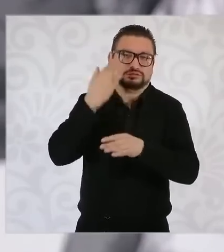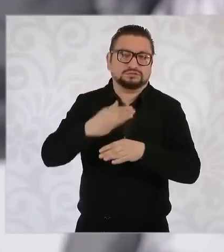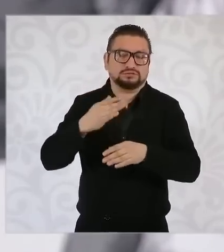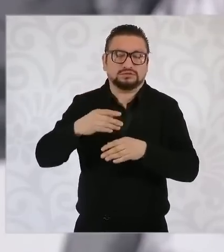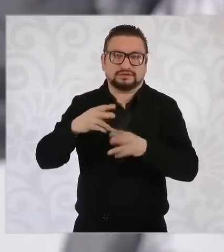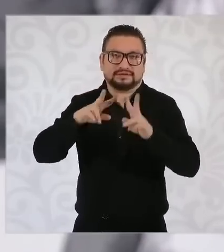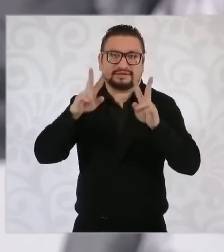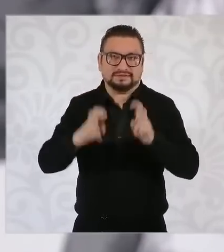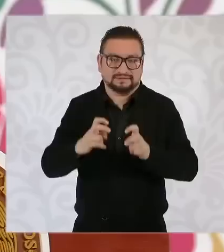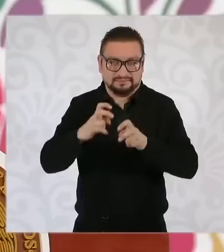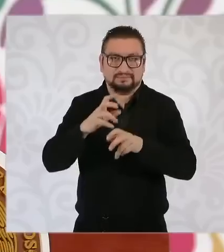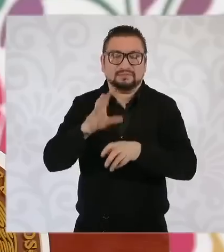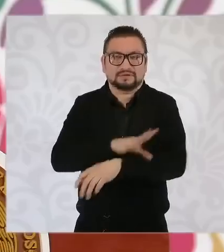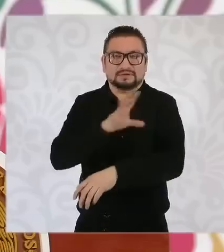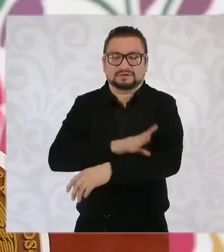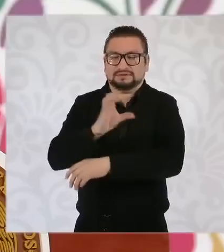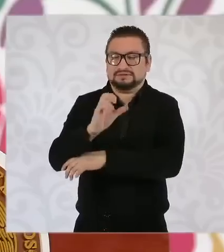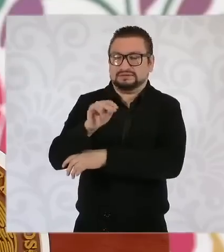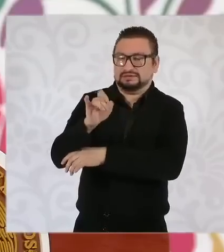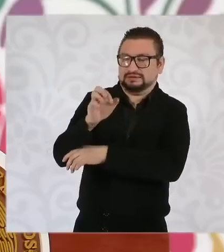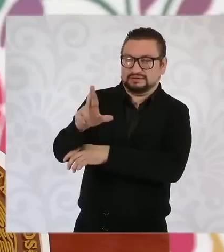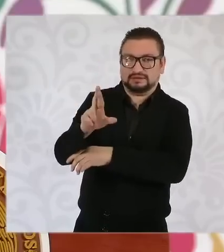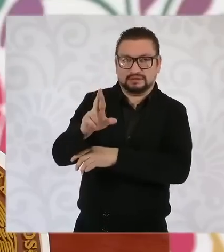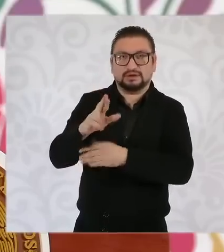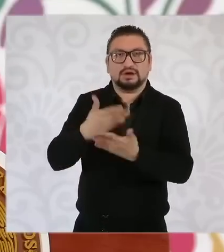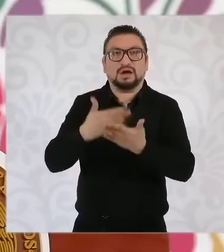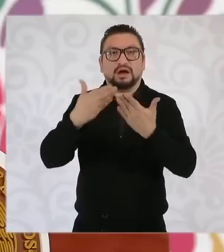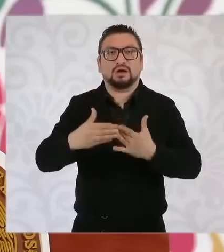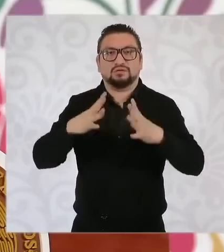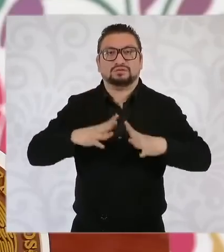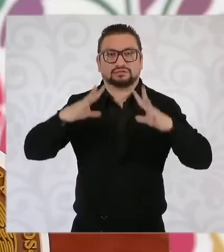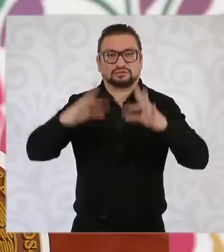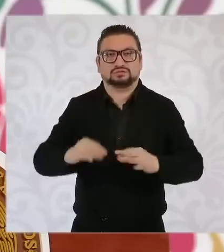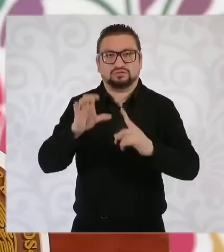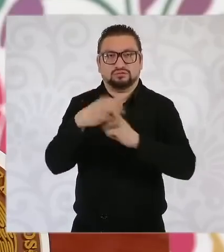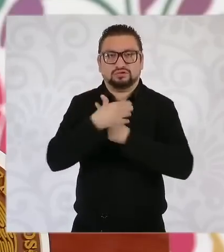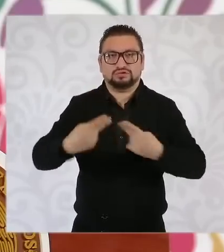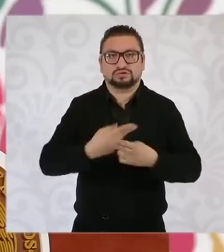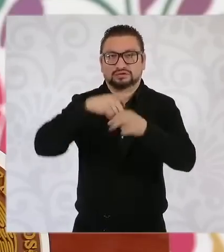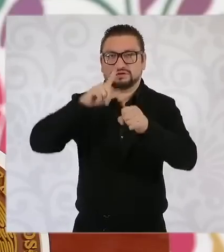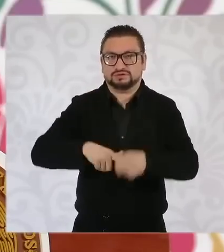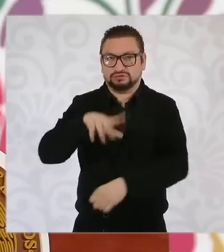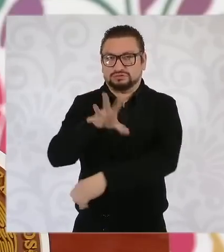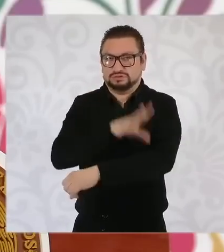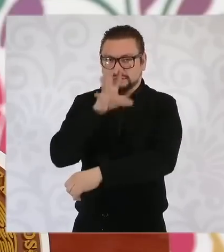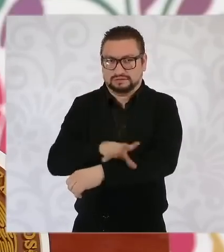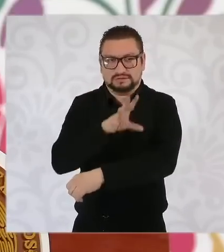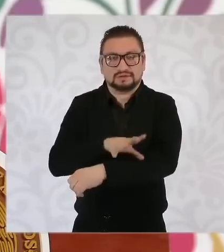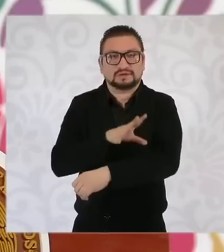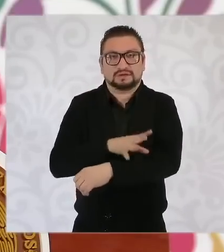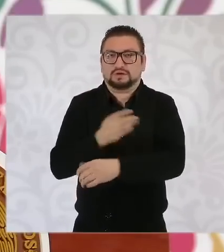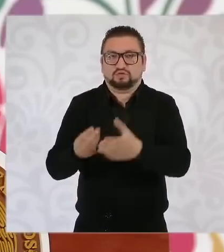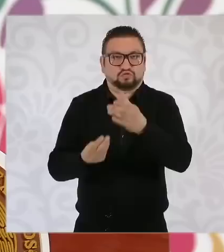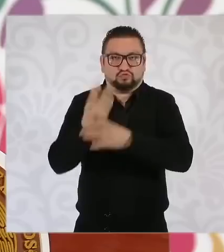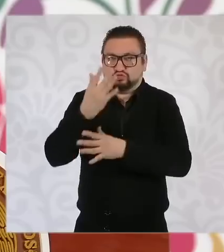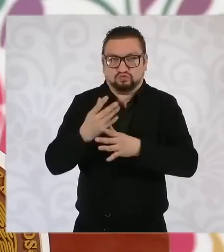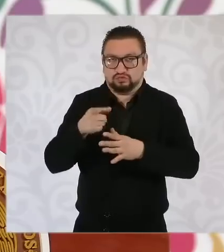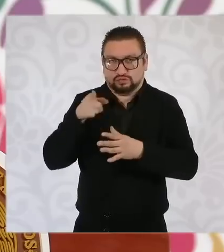en la cer y se crea la Comisión Nacional de energía como un órgano desconcentrado de la